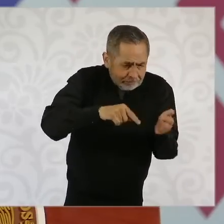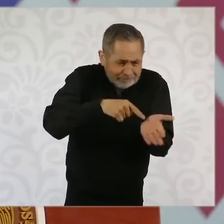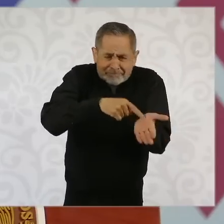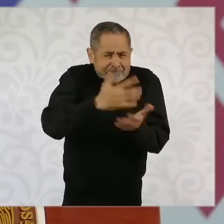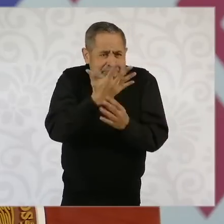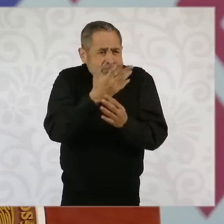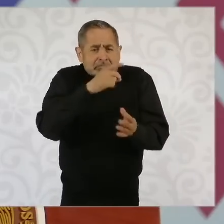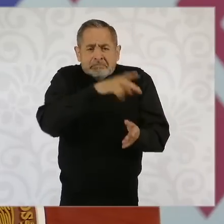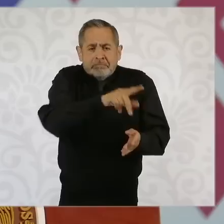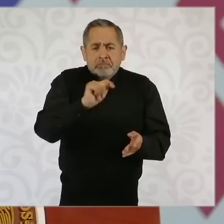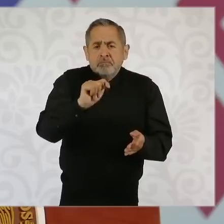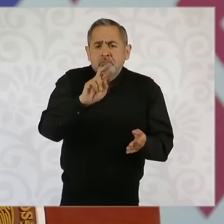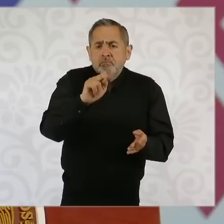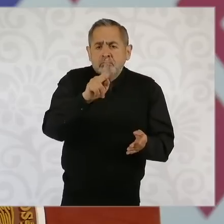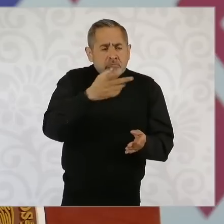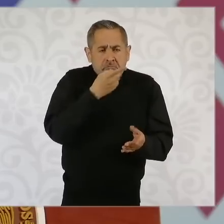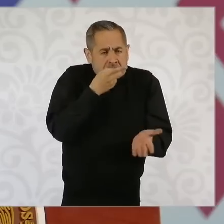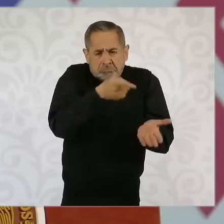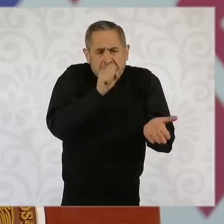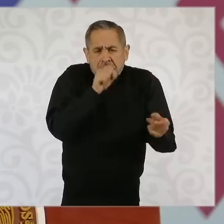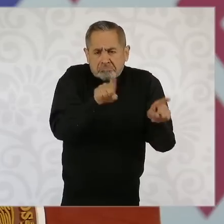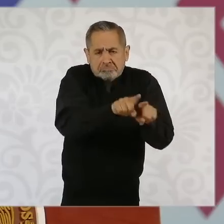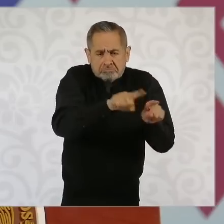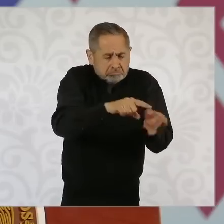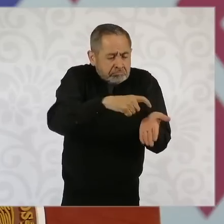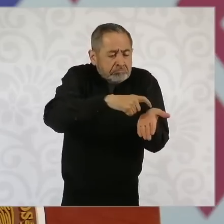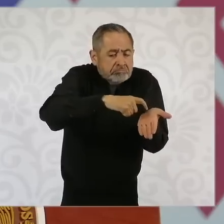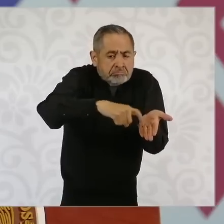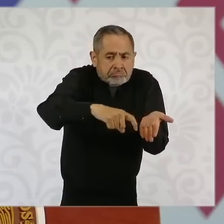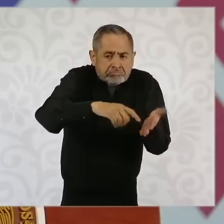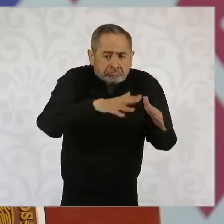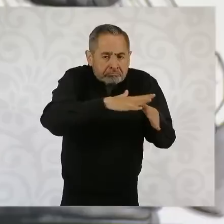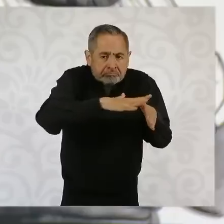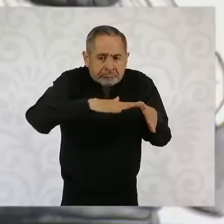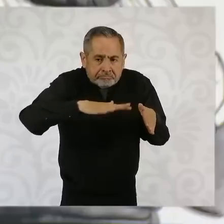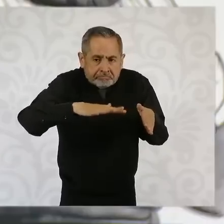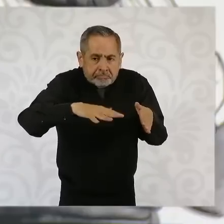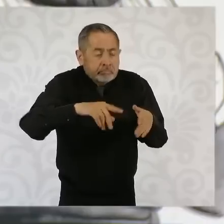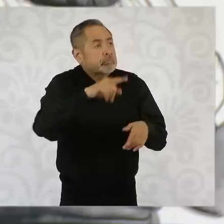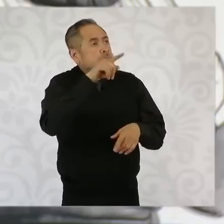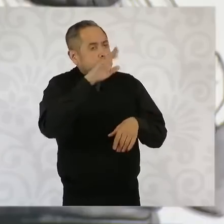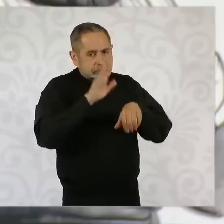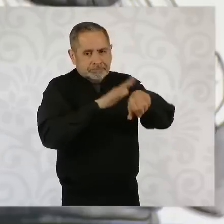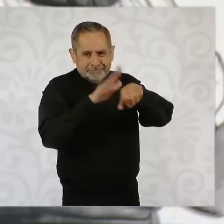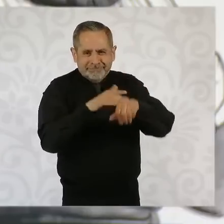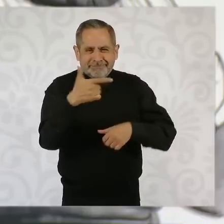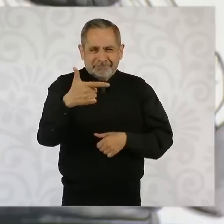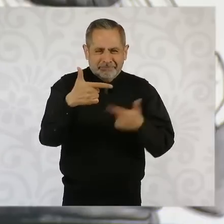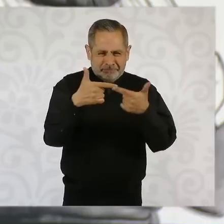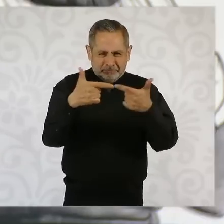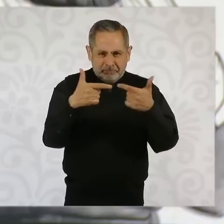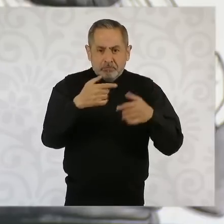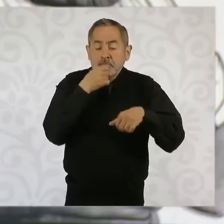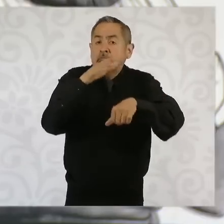entonces lo que le estamos diciendo a gul es revisa el decreto que emitió la casa blanca